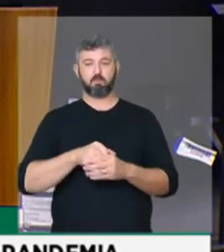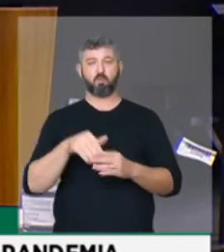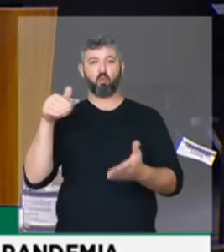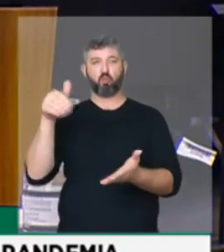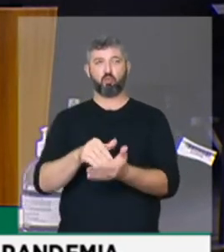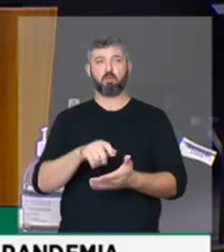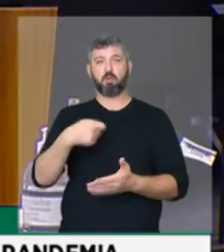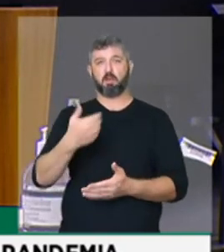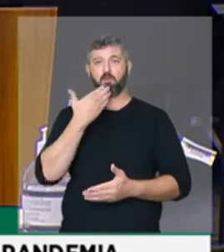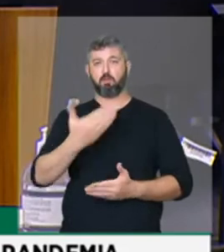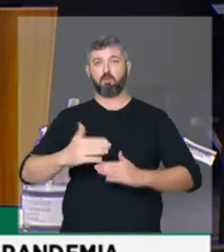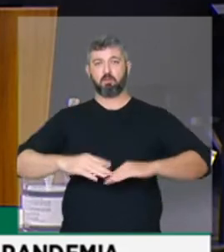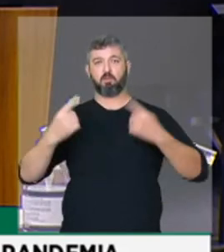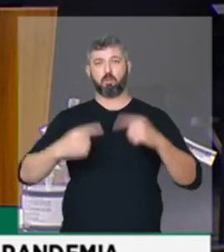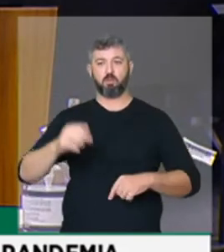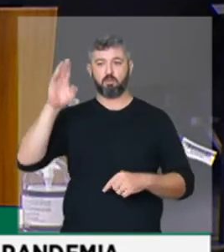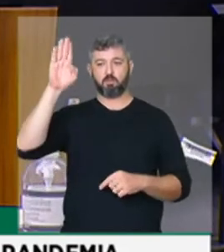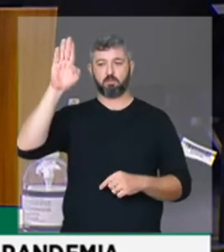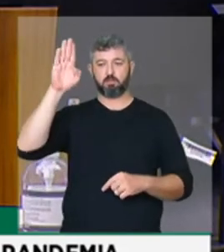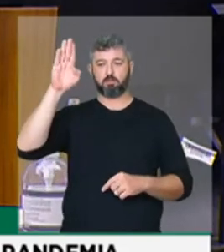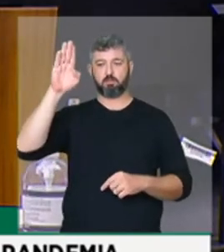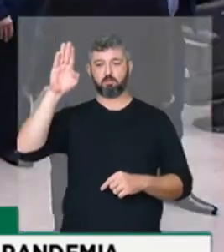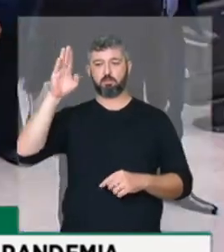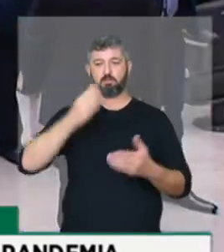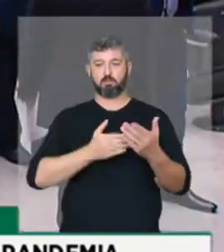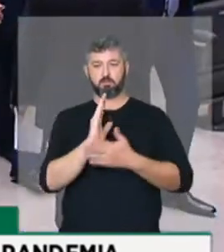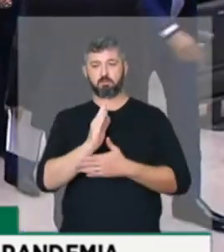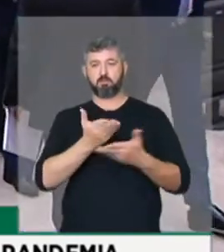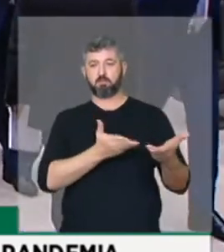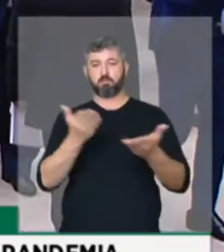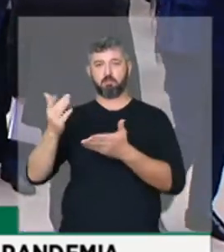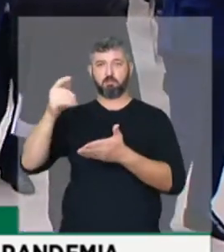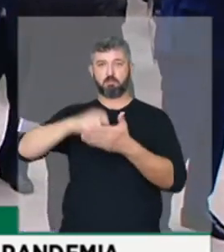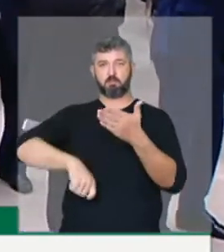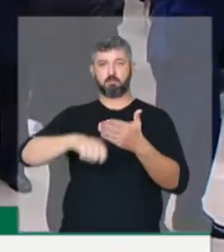PERMANEÇAM COMO SE ACHAM, APROVADA, A MATÉRIA VAI É